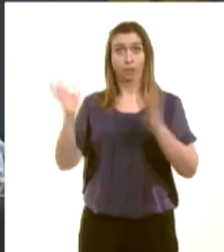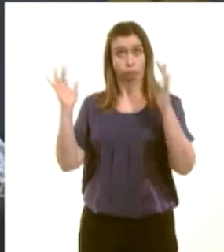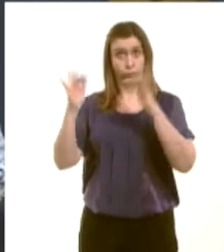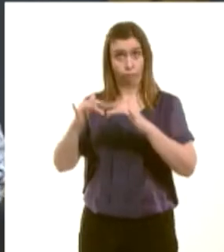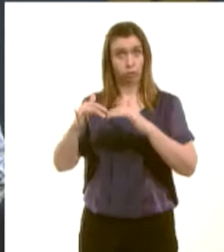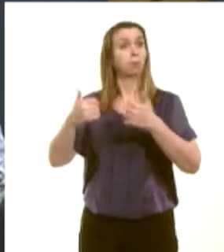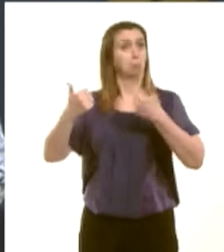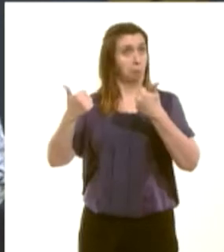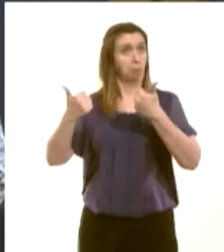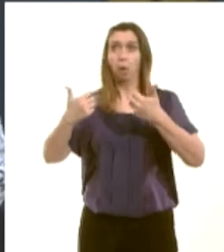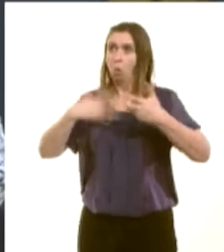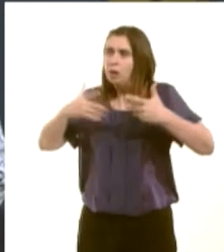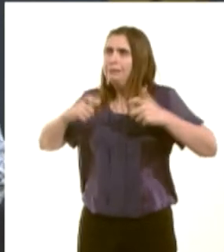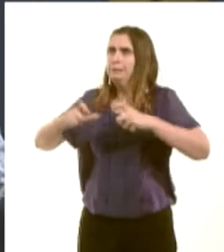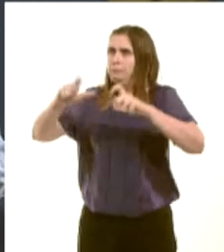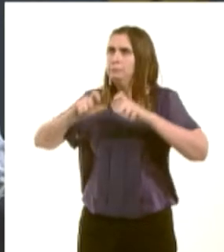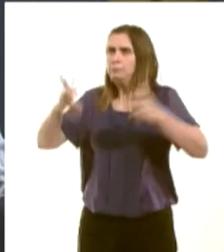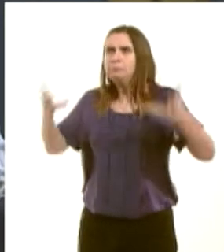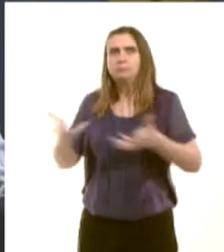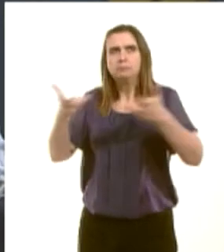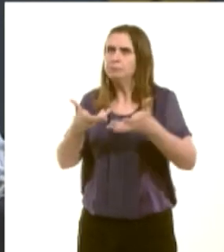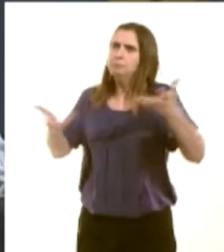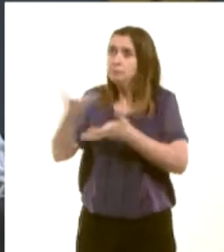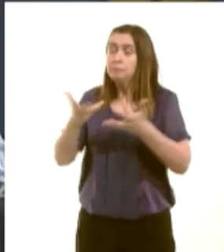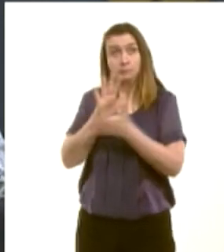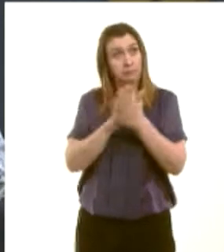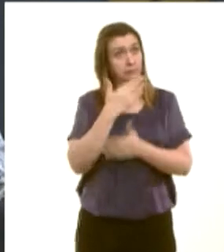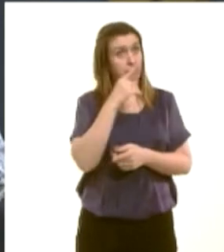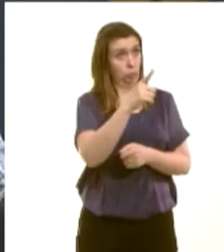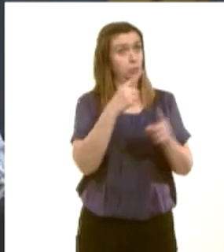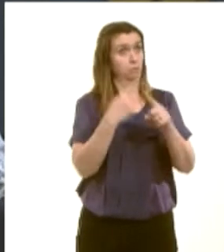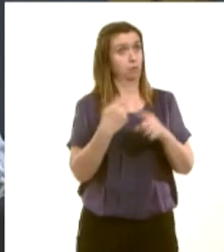er mwyn cynnal y tryloywder, aír momentwm, aír atebolrwydd oír gwaith yma iír Gweinidog